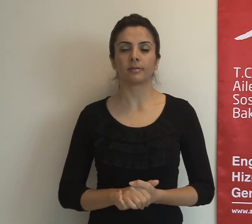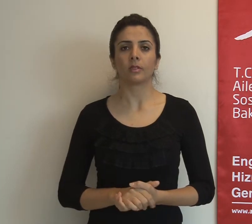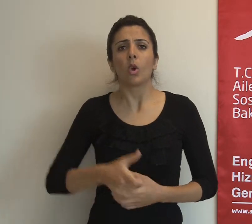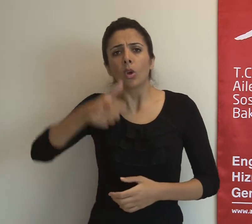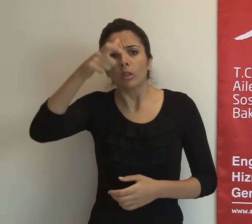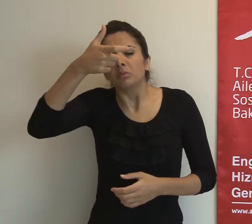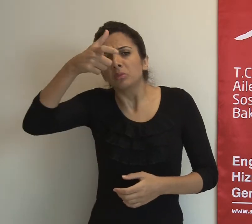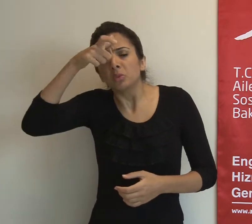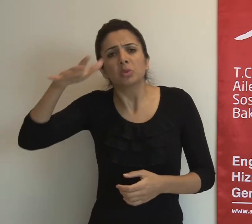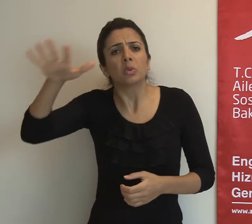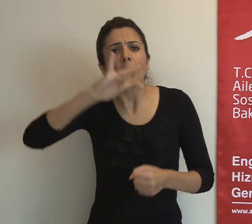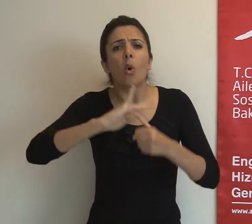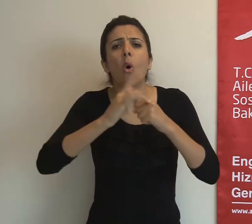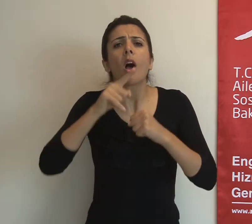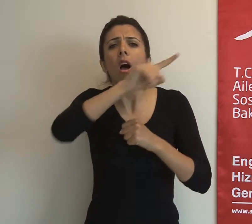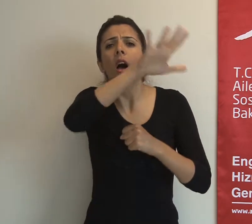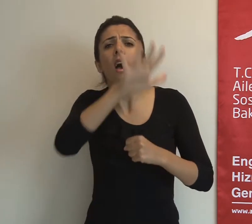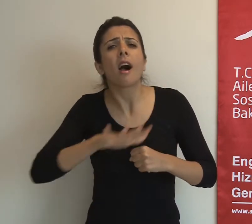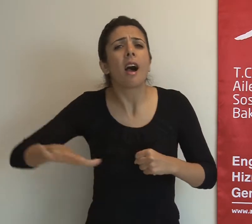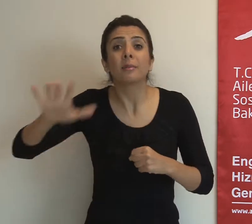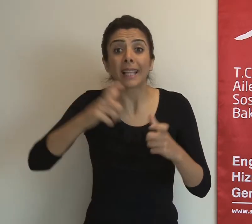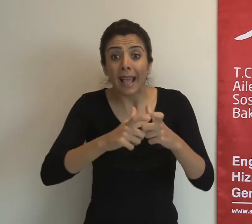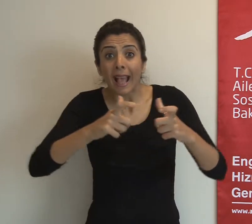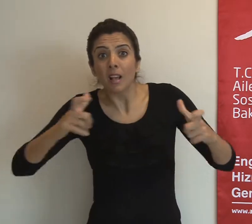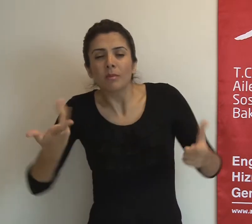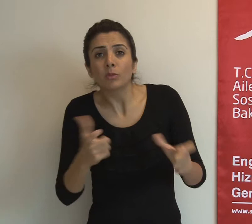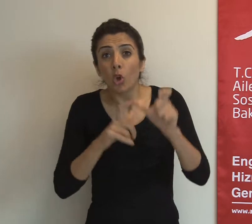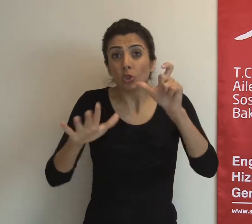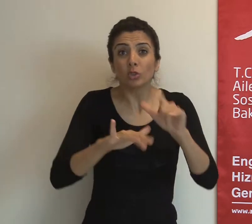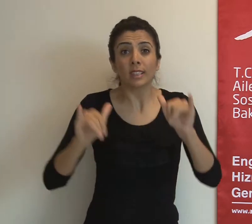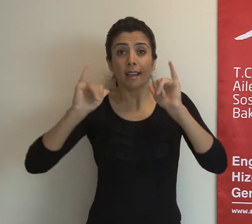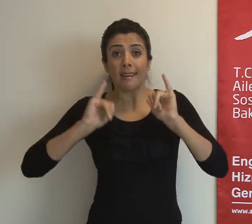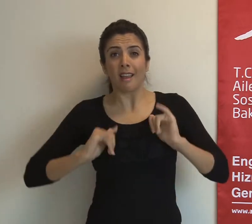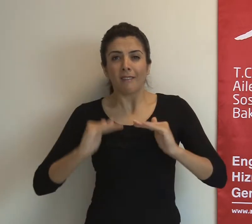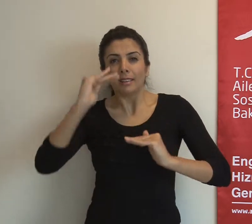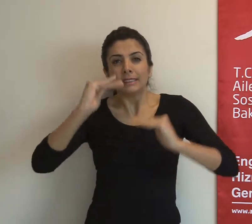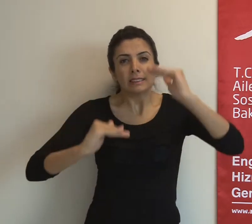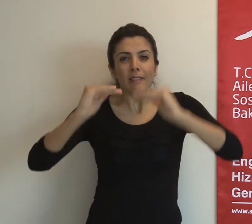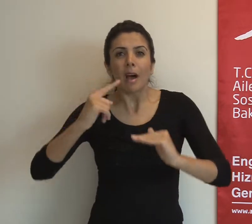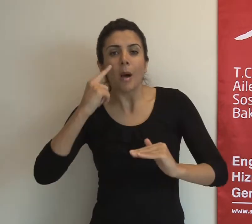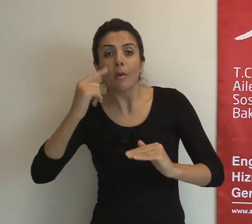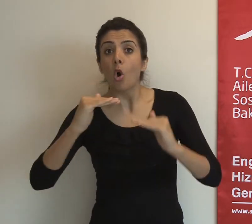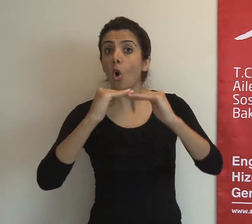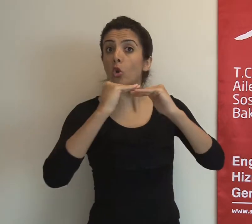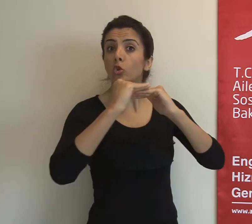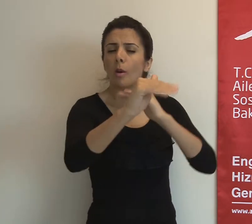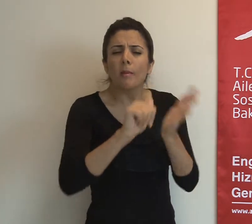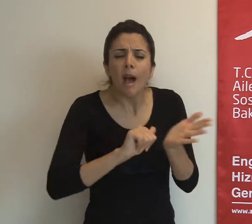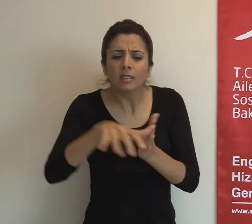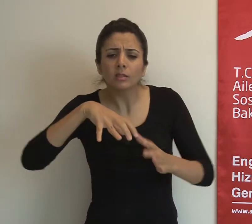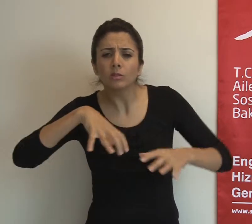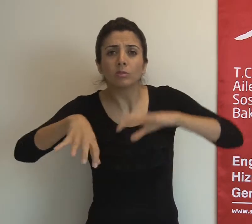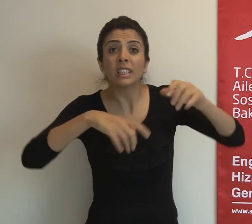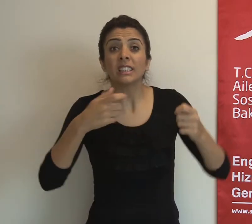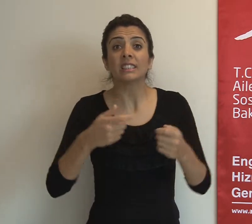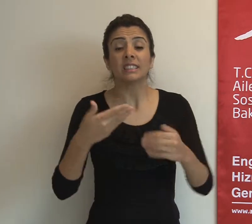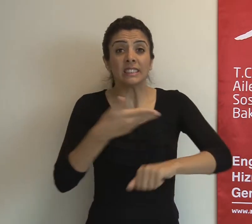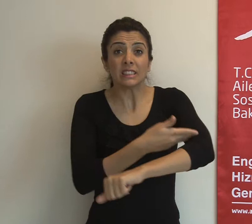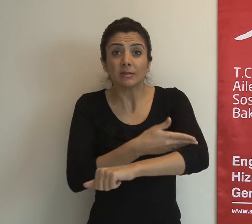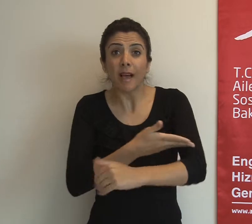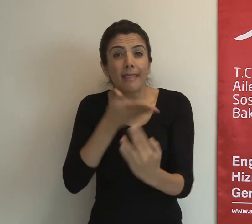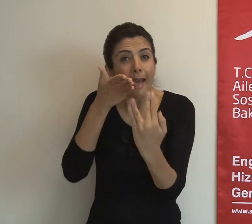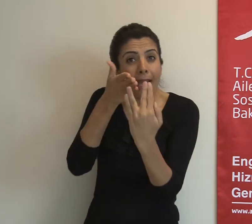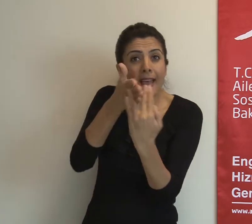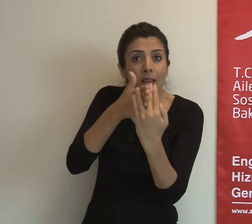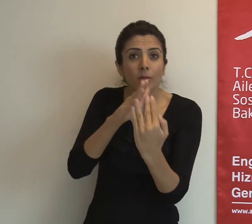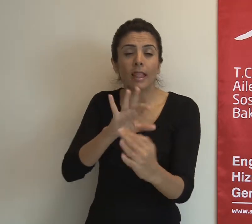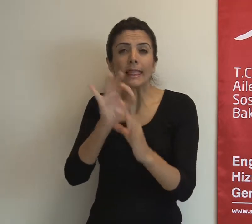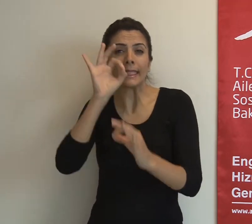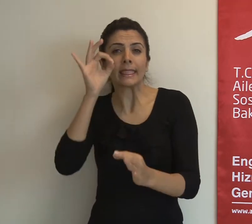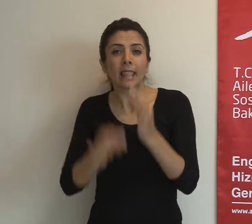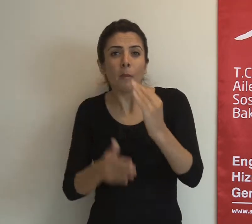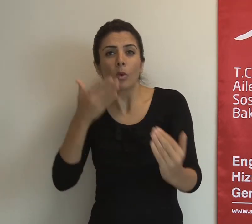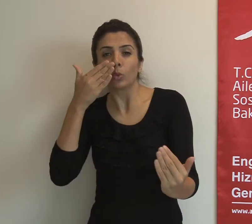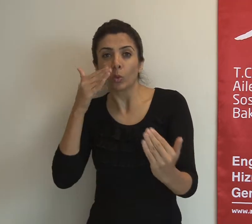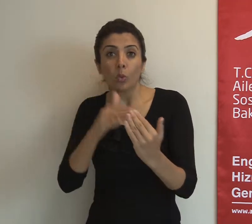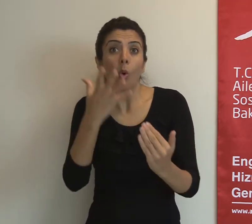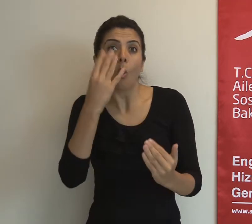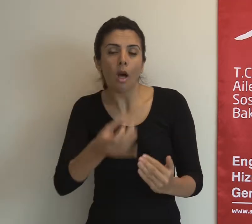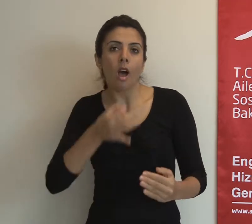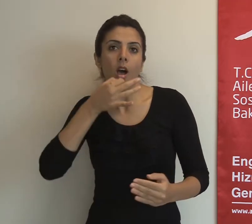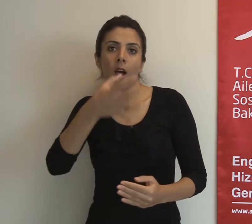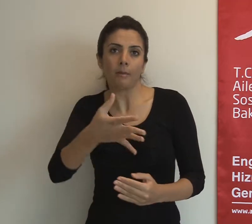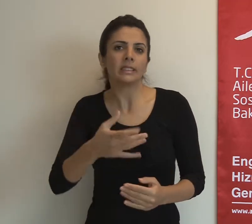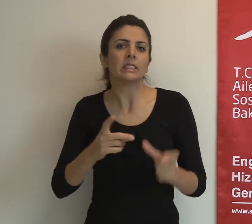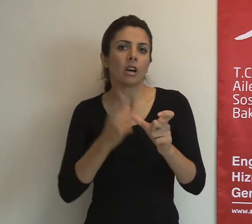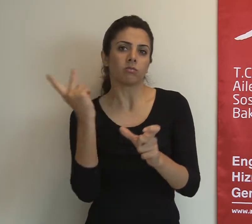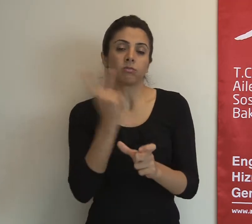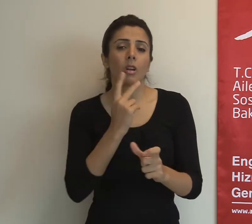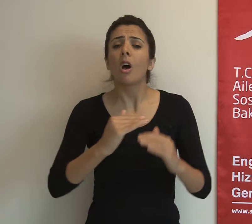Ülkelerin gelişmişliği ve sosyal refah seviyesinin toplumun her kesiminin hizmete erişimiyle doğrudan ilgili olduğunu belirten Şahin,